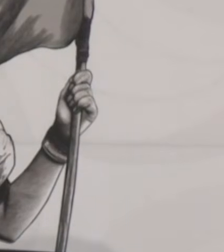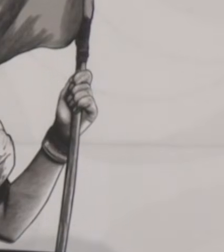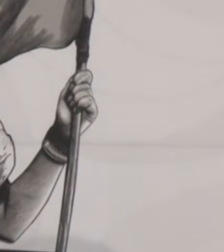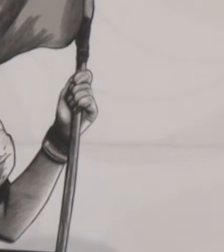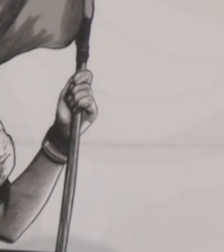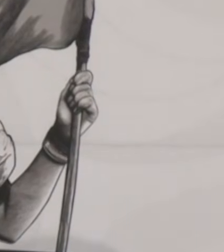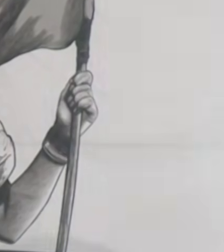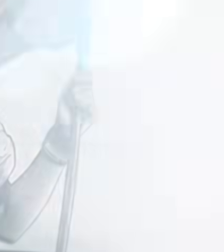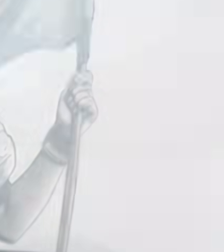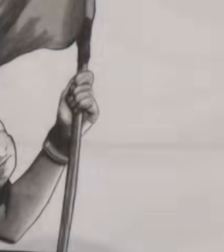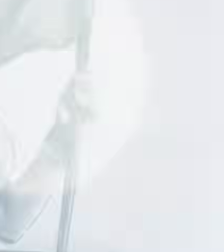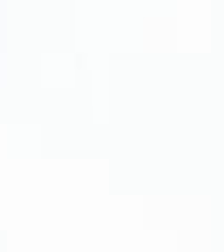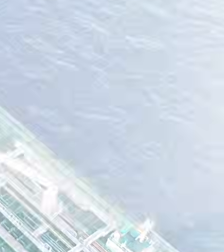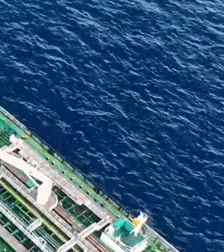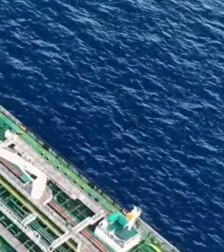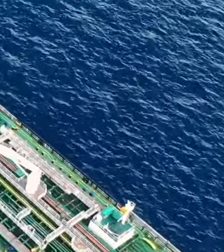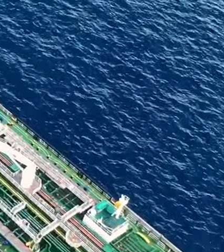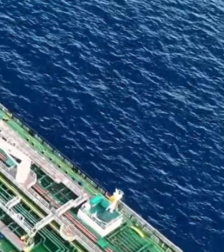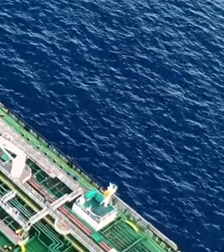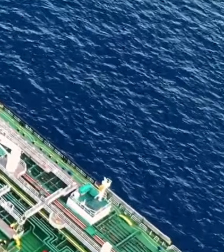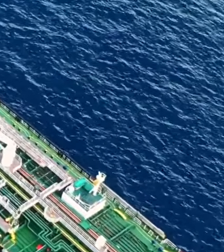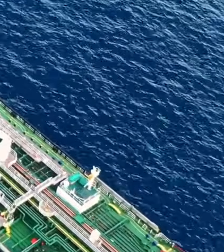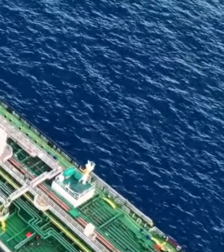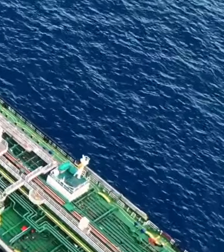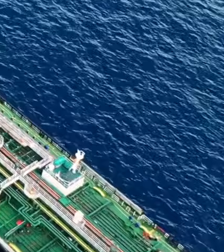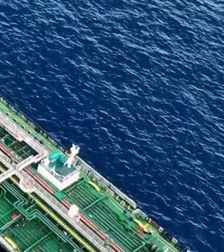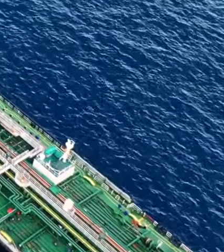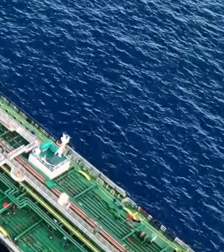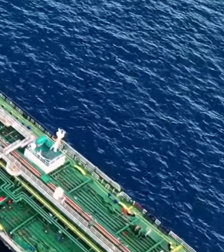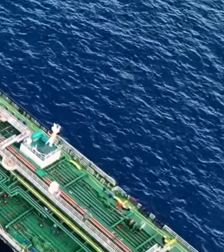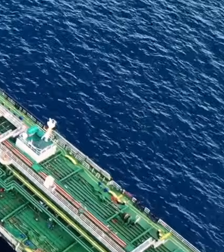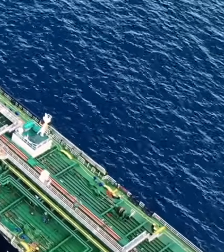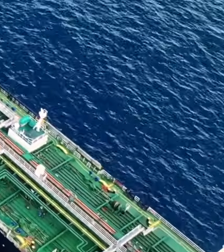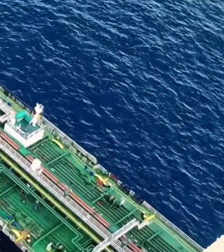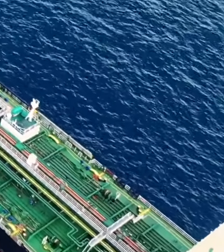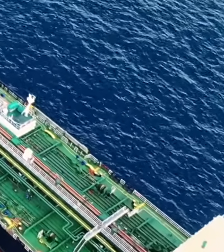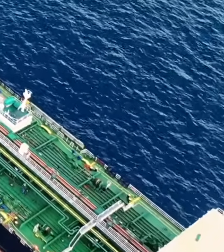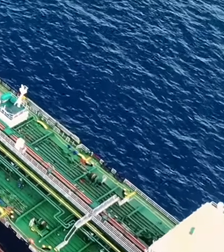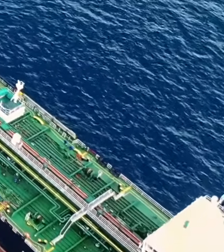los aranceles entren en vigor explorará la exportación de crudo a otros mercados